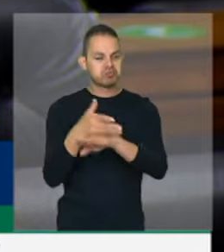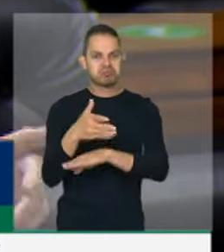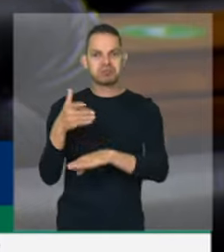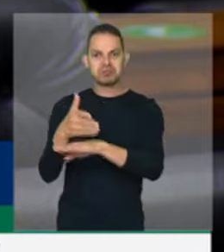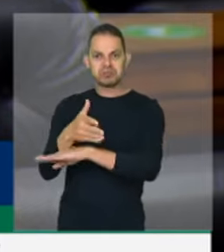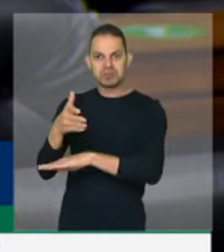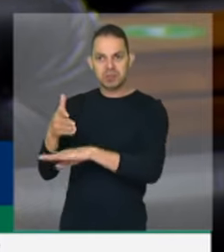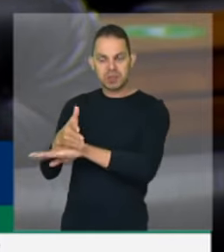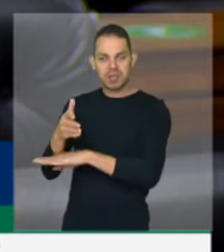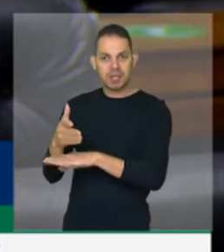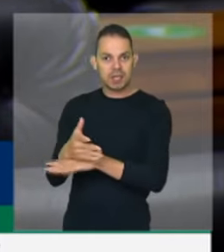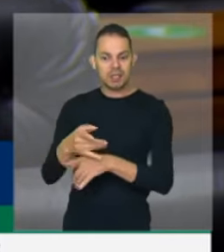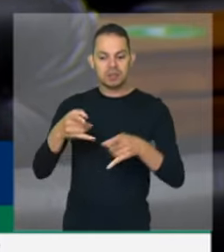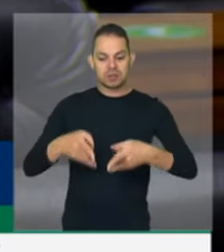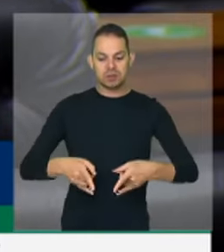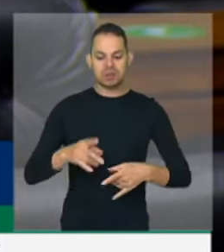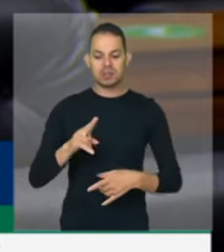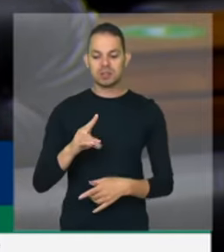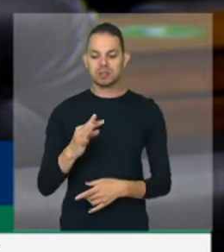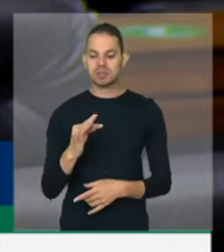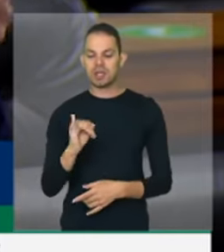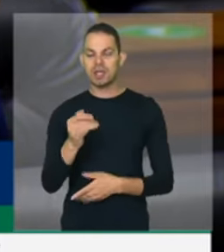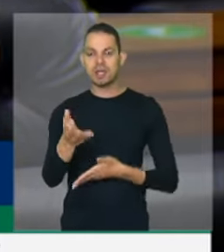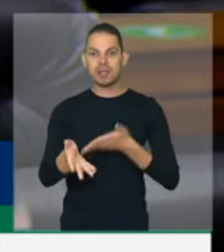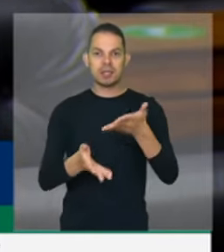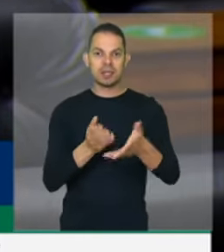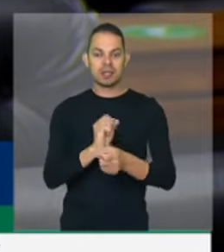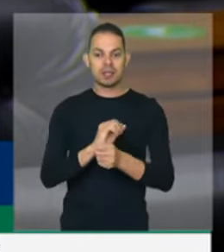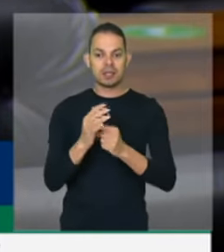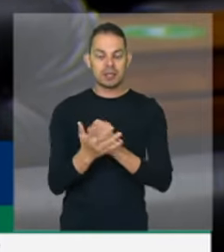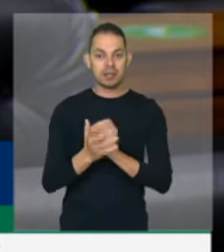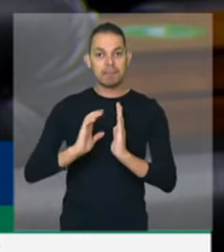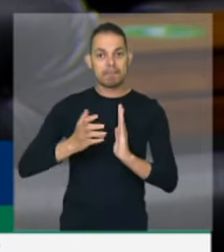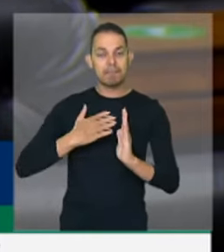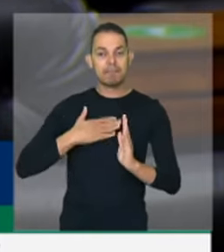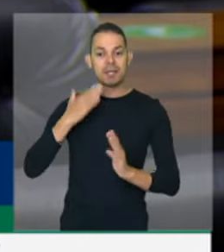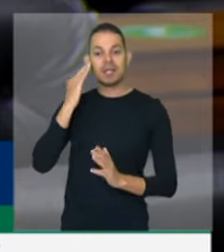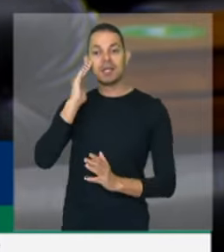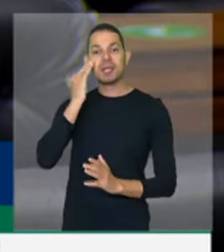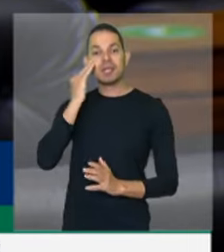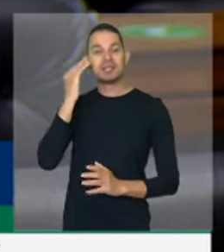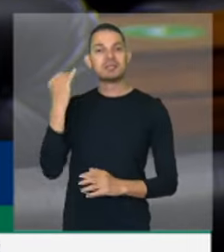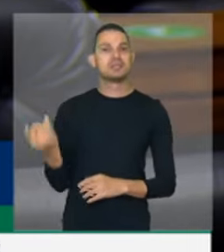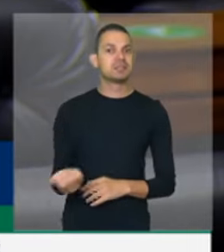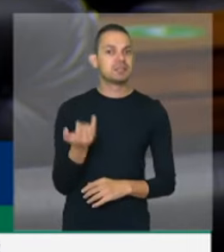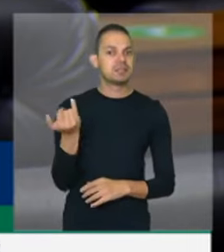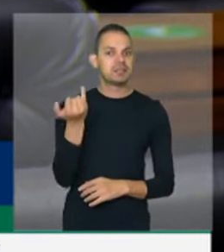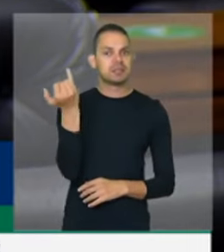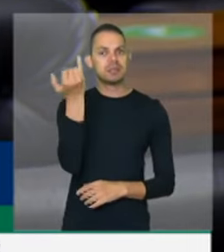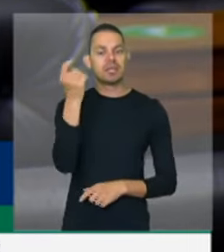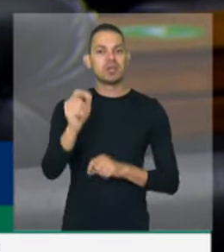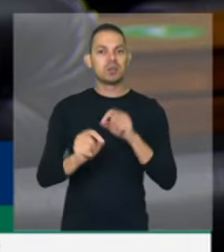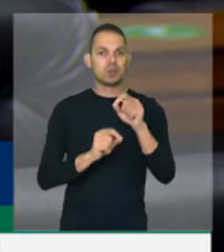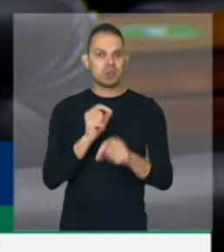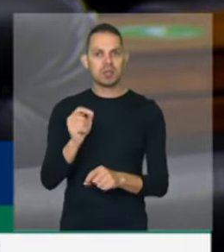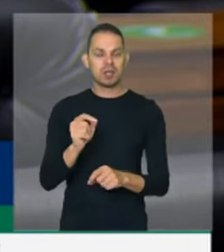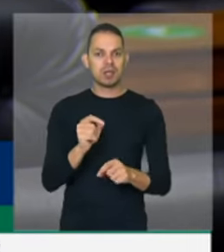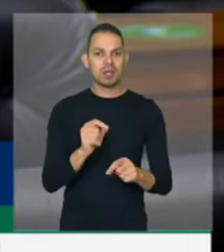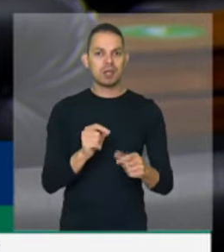A PANDEMIA. O PSD ENTENDE NECESSÁRIO E IMPORTANTE RESPEITANDO AS PALAVRAS DO NOSSO AMIGO CHINAGLIA, COLEGA DEPUTADO, ONDE DIZ QUE TEMOS QUE TER SIM UM CONTROLE E ISSO